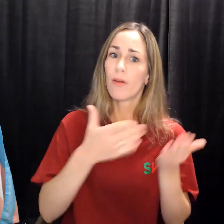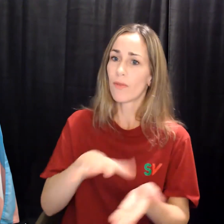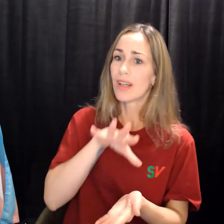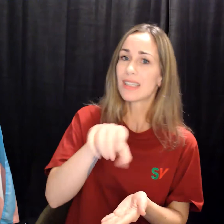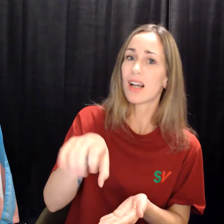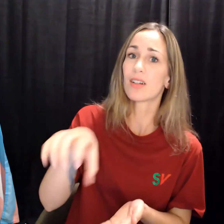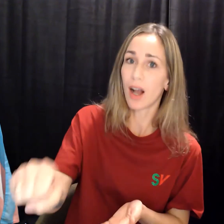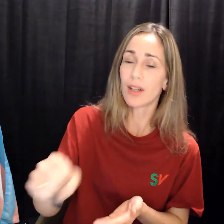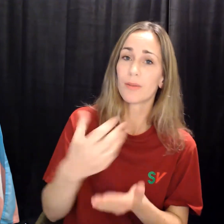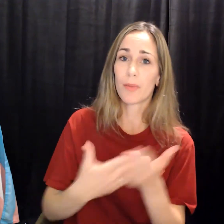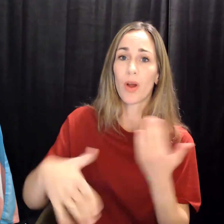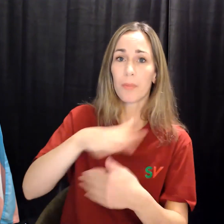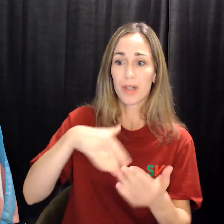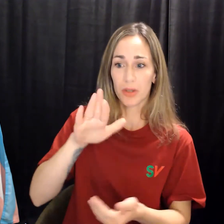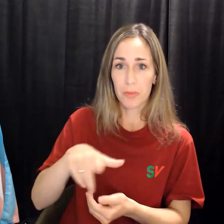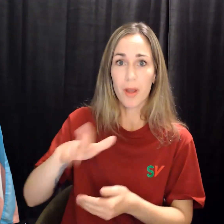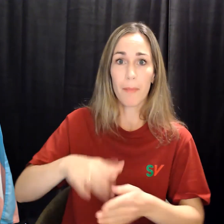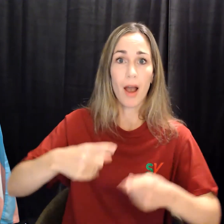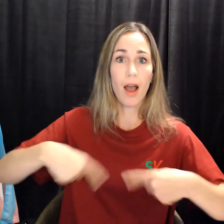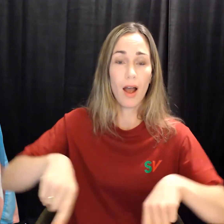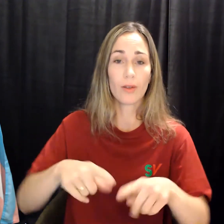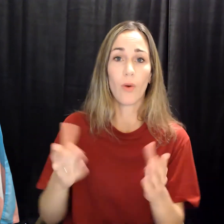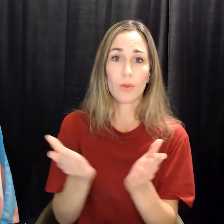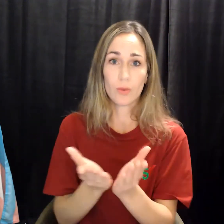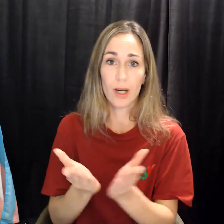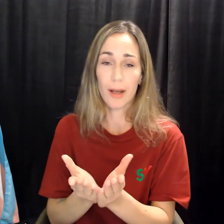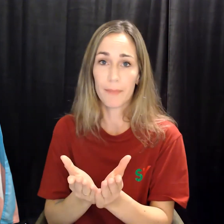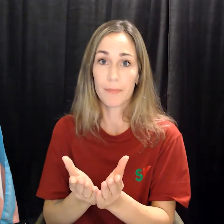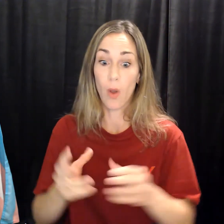og tilgang på et godt tegnspråkmiljø i barnehagen og skolen.